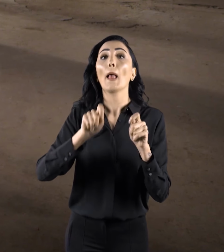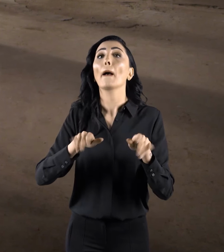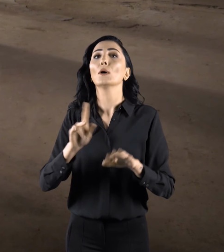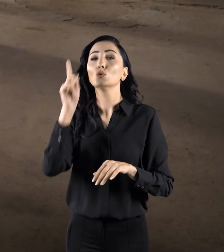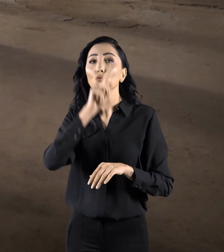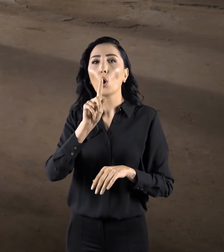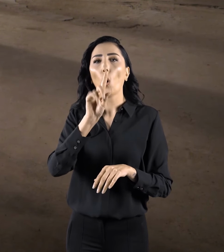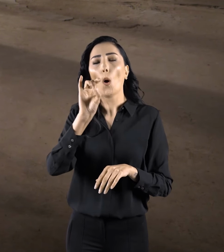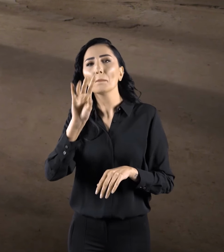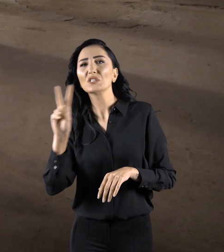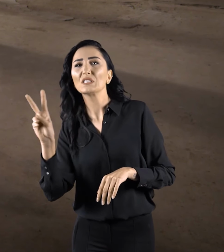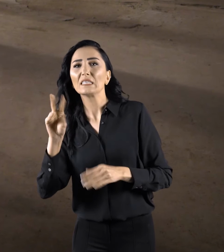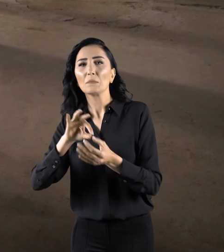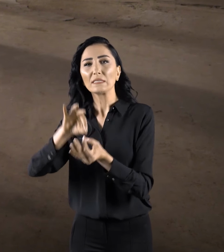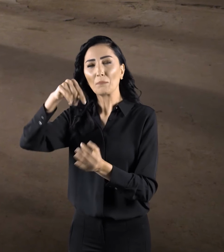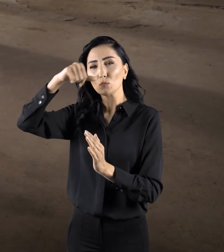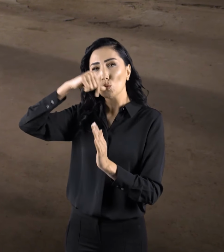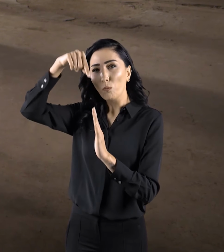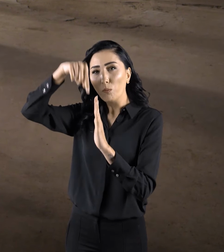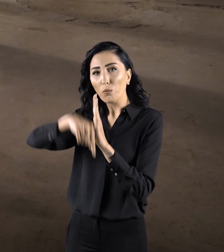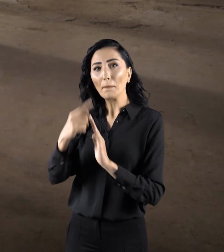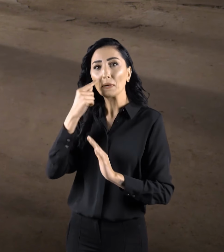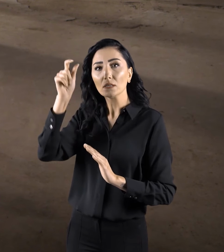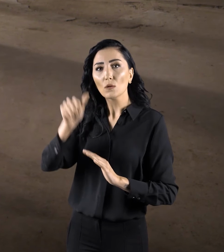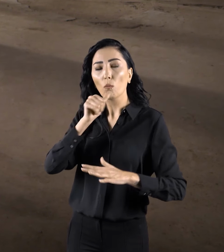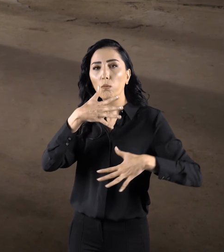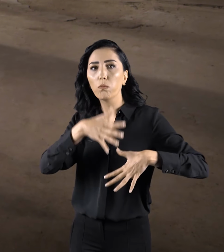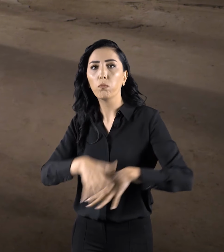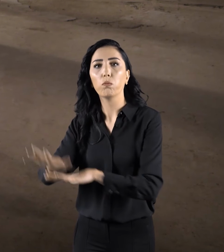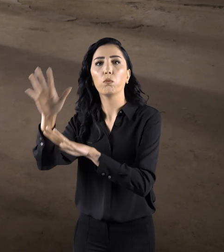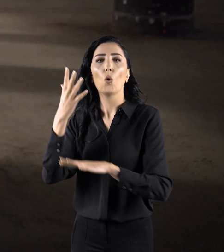Çünkü on beş yirmi santim derinliğindeki bir su, bir insanı sürükleyebilir.